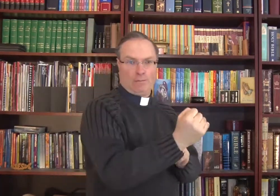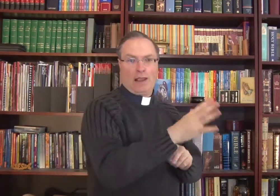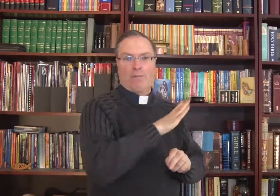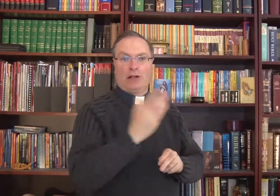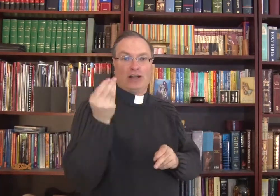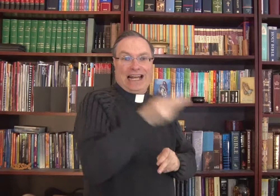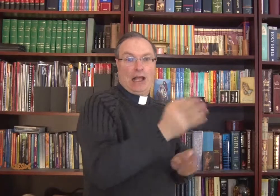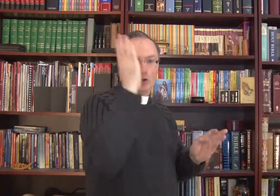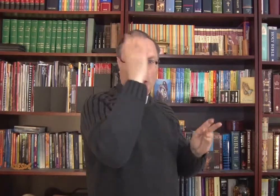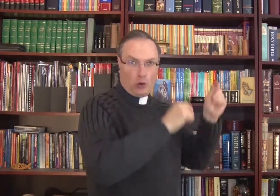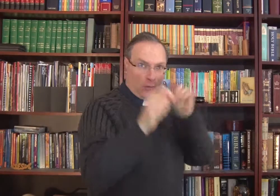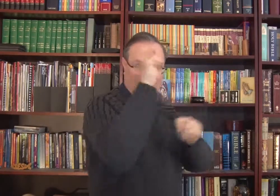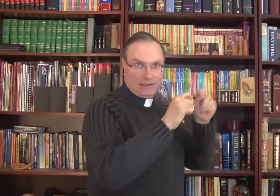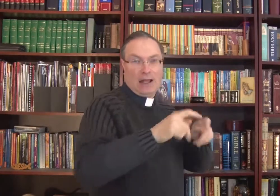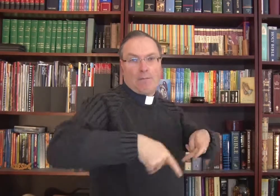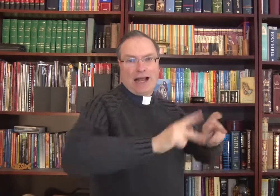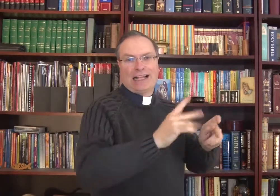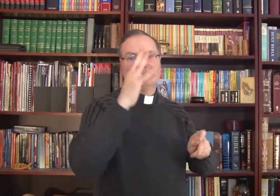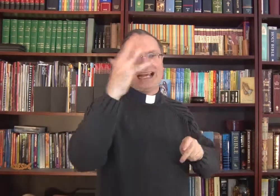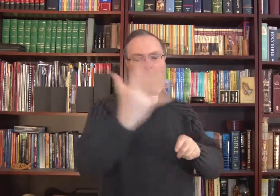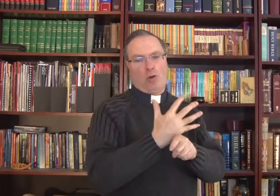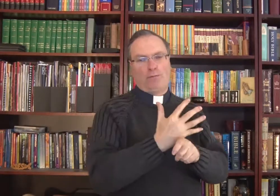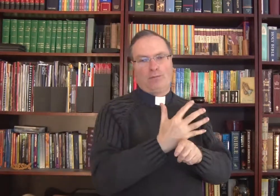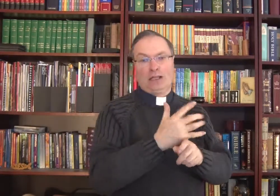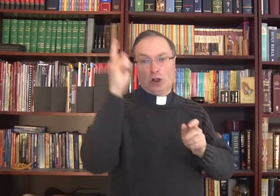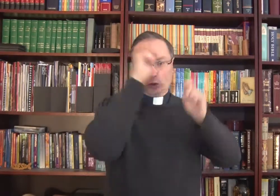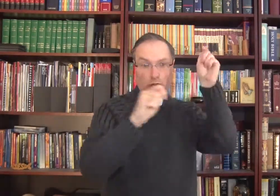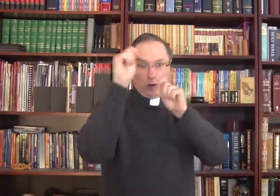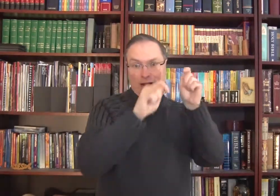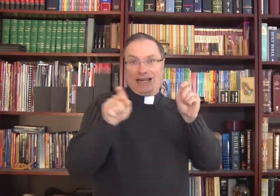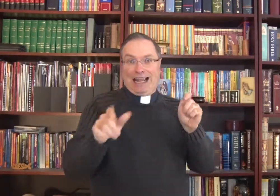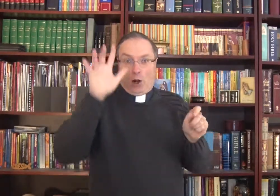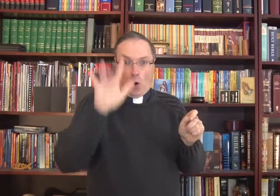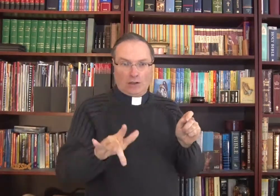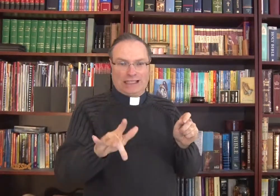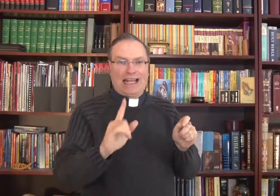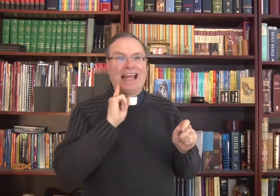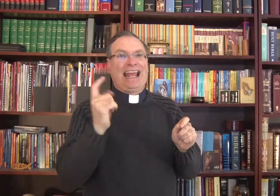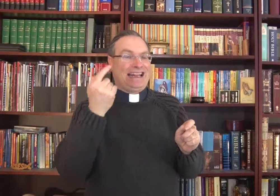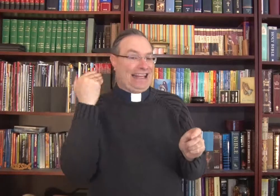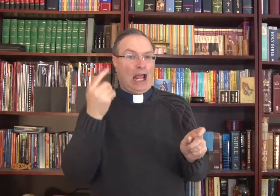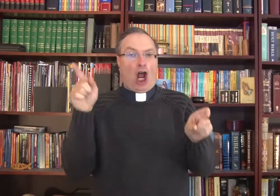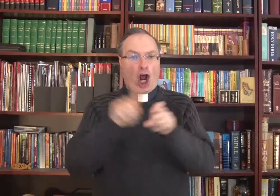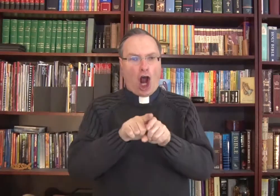mais de les tourmenter pendant cinq mois. Le tourment qu'elles causaient était comme